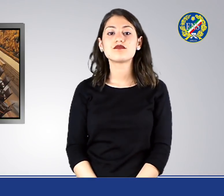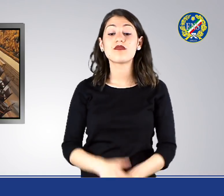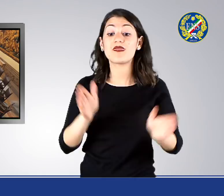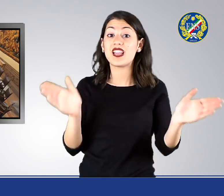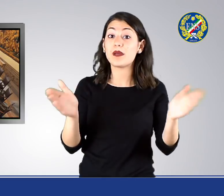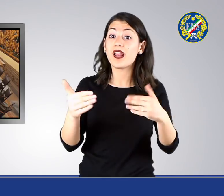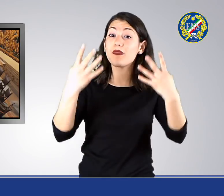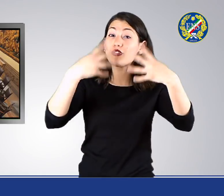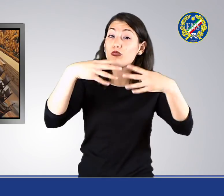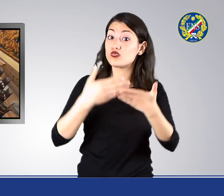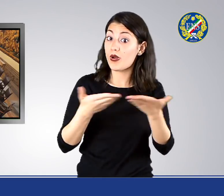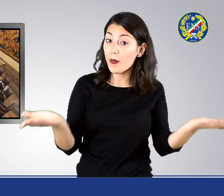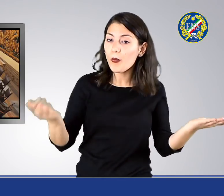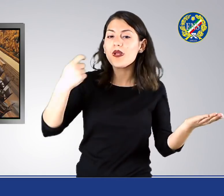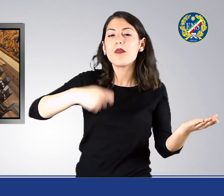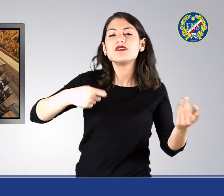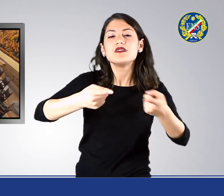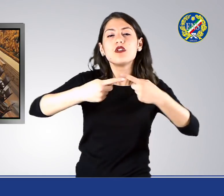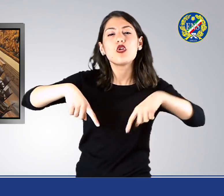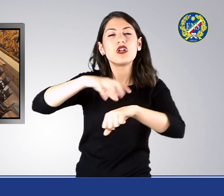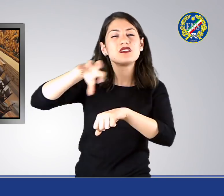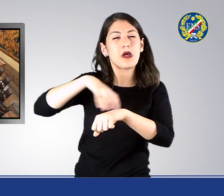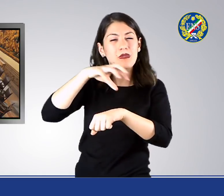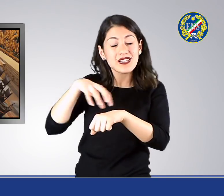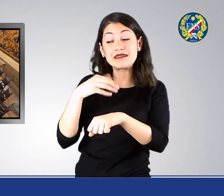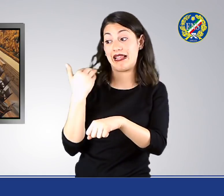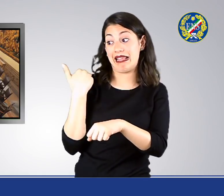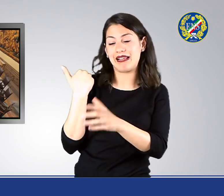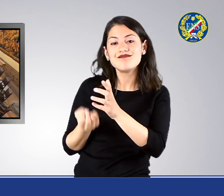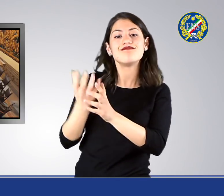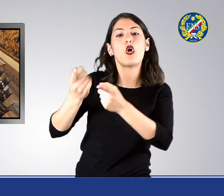Presso il Dipartimento della Funzione Pubblica della Presidenza del Consiglio dei Ministri,